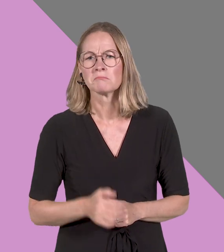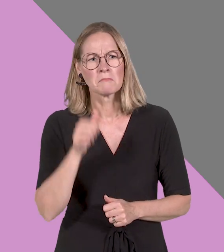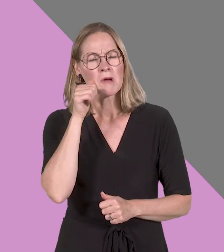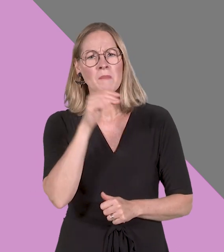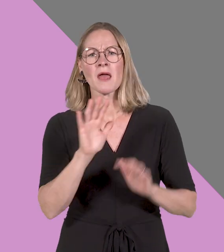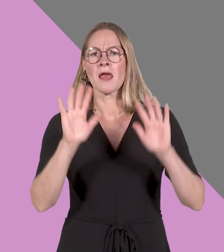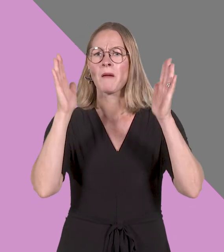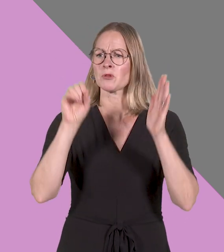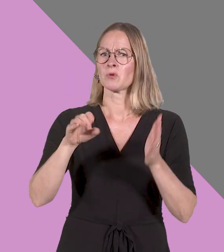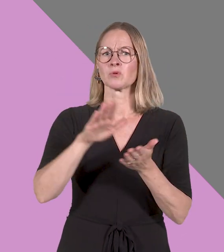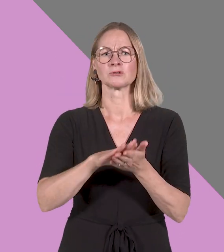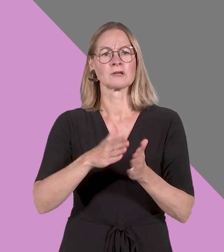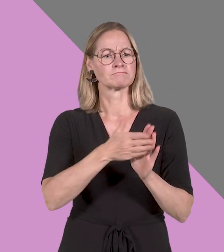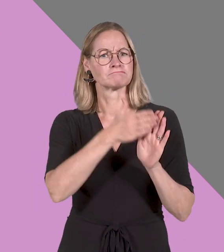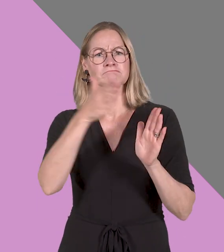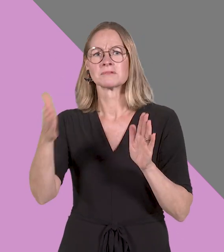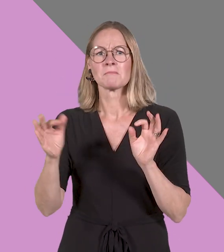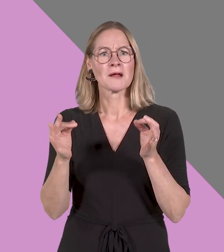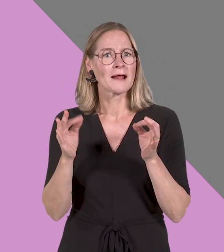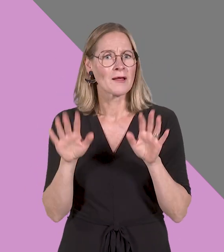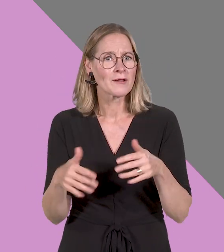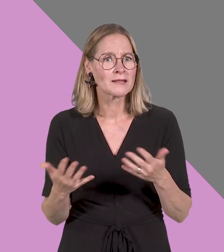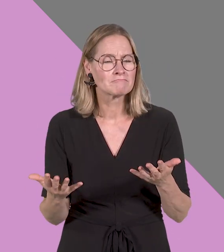Millaista oli hänen elämänsä Turussa?